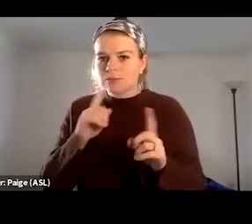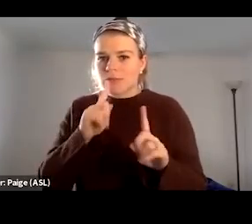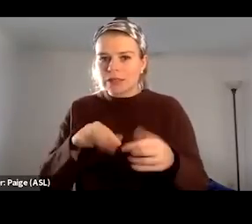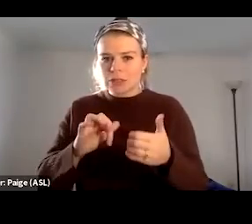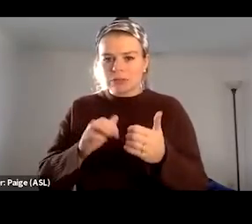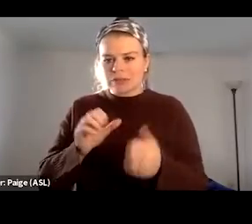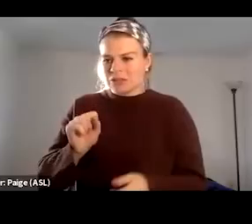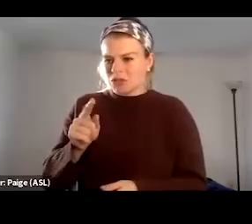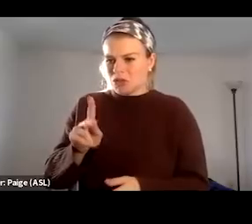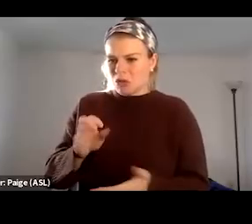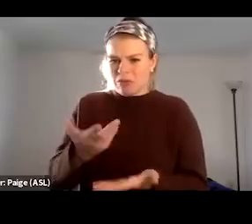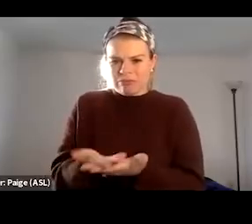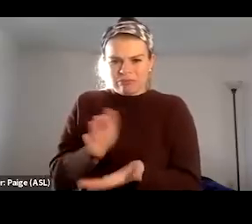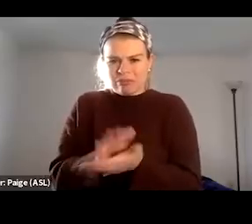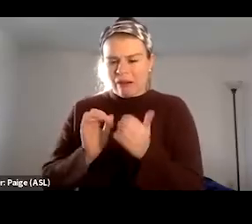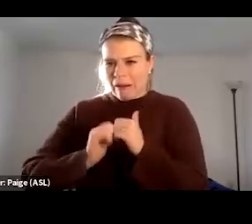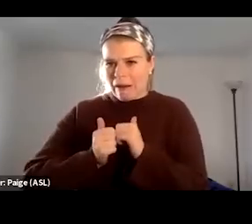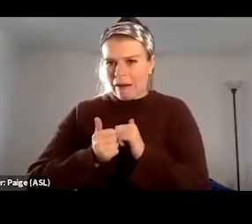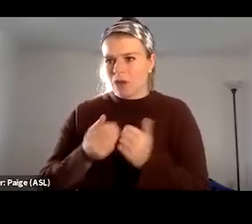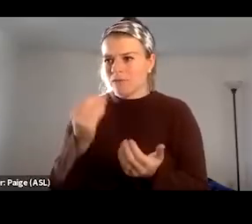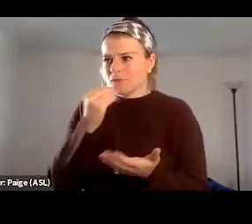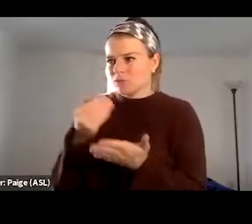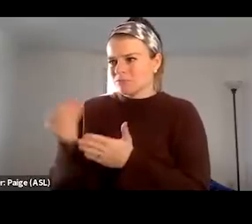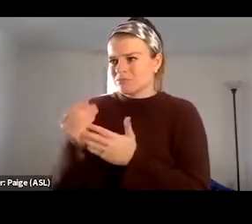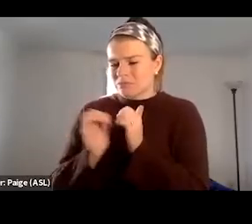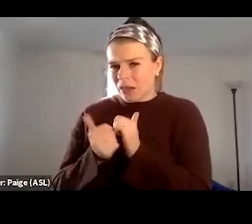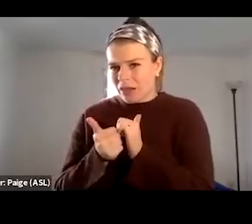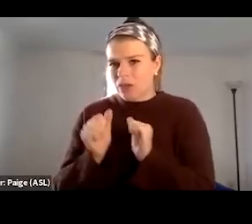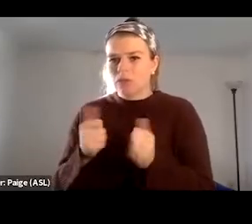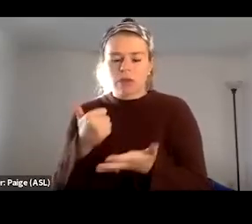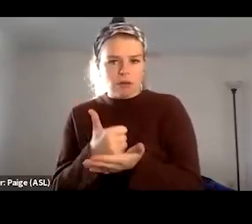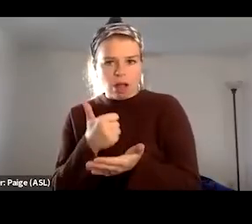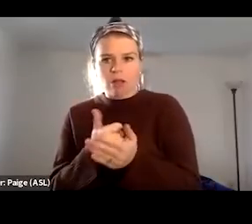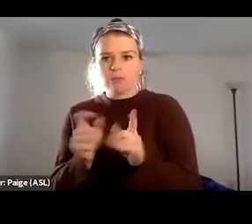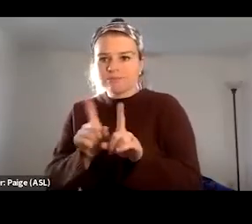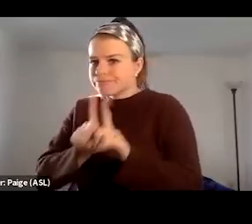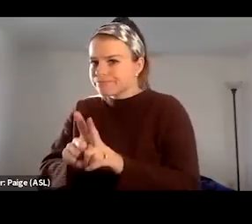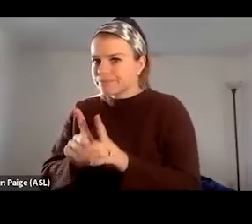o cómo hacer las compras. Estas son formas realmente importantes tanto de conectar a las personas con los servicios,